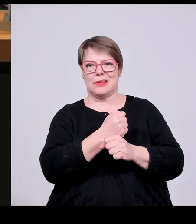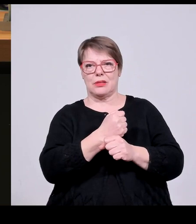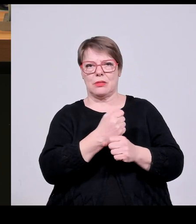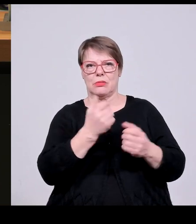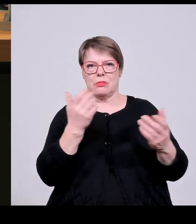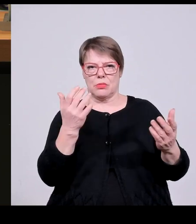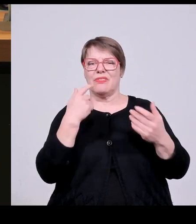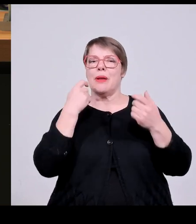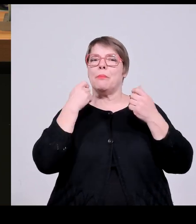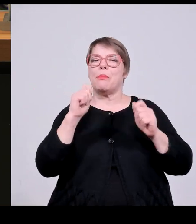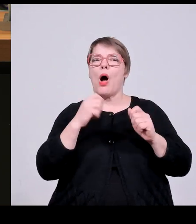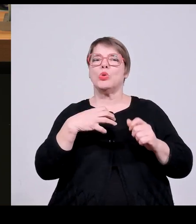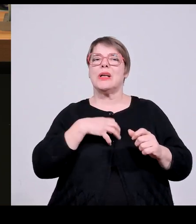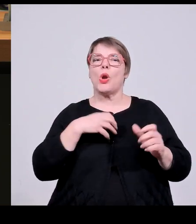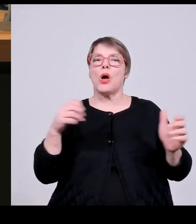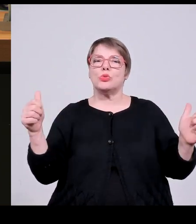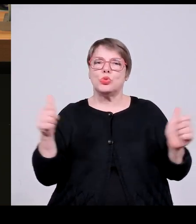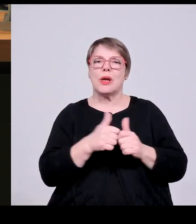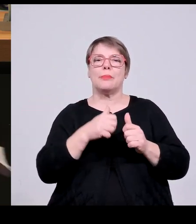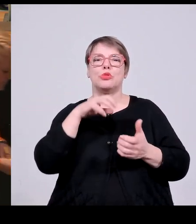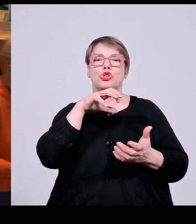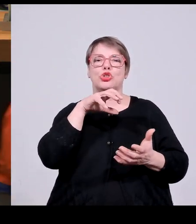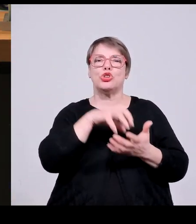Wir brauchen eine Lösung für alle. Das ist klar. (Beifall) (Rednerwechsel)